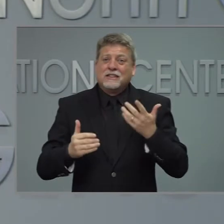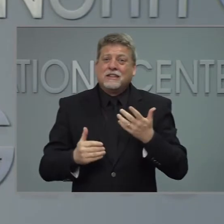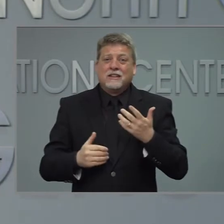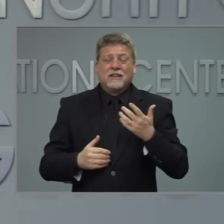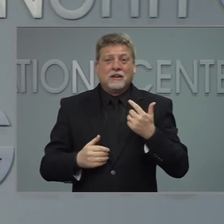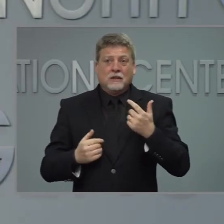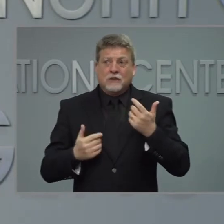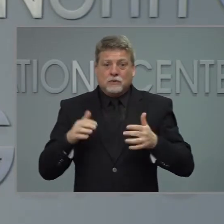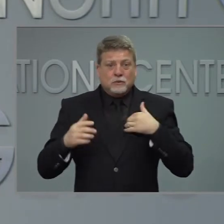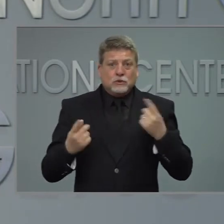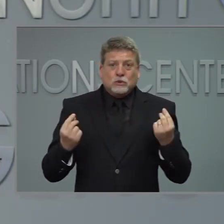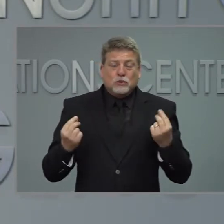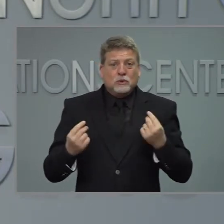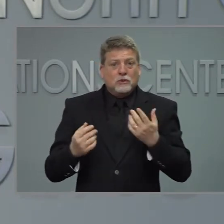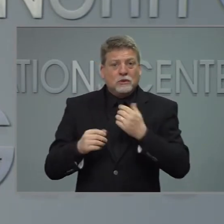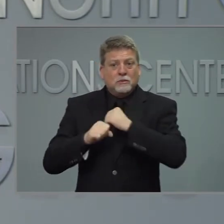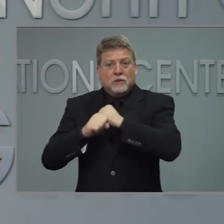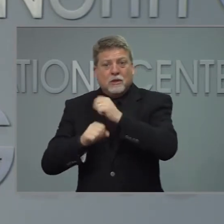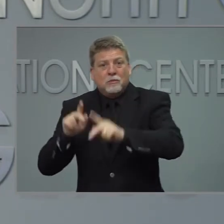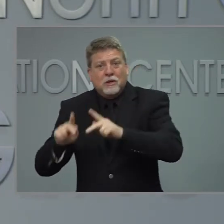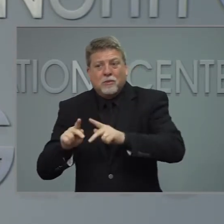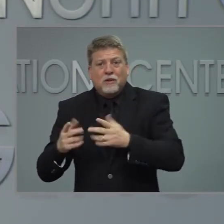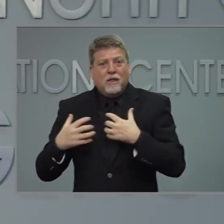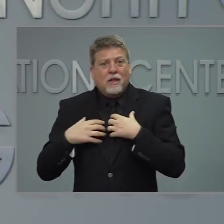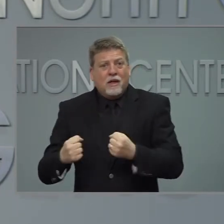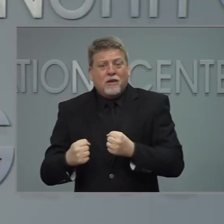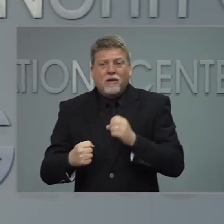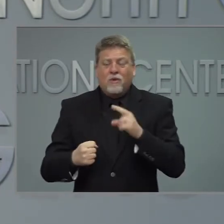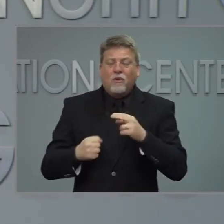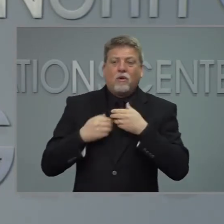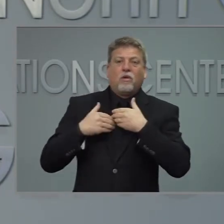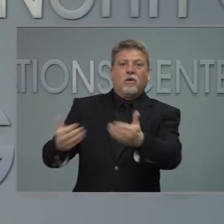Creo que en las relajación de restricciones.